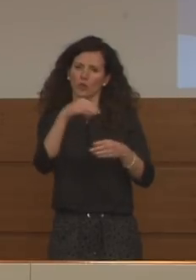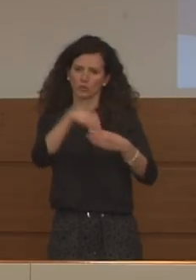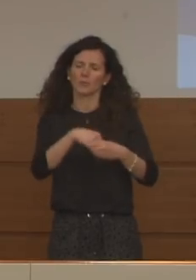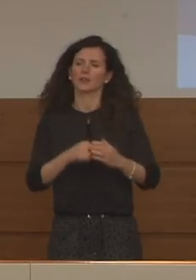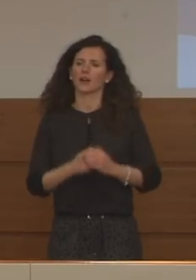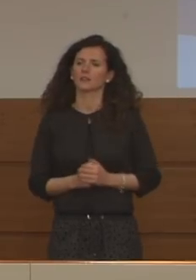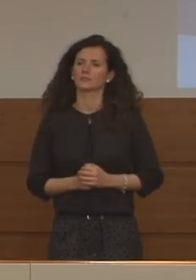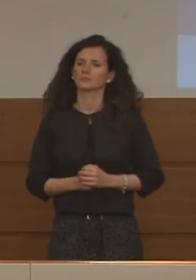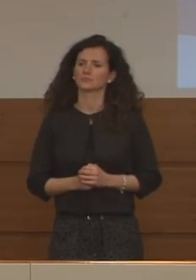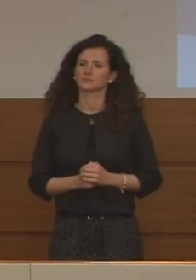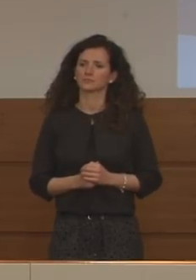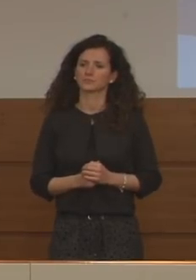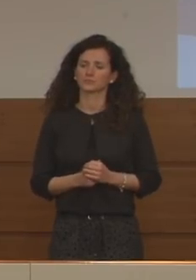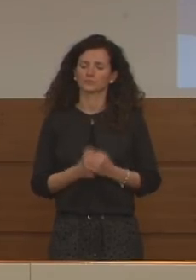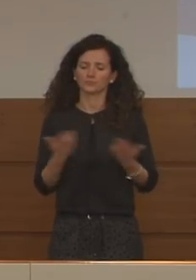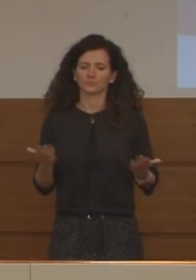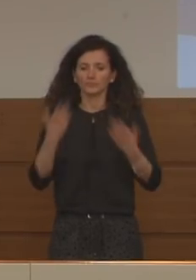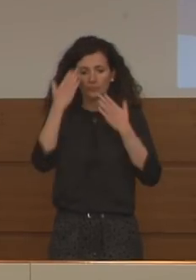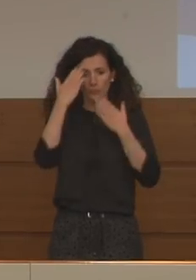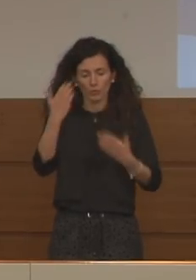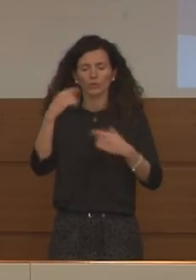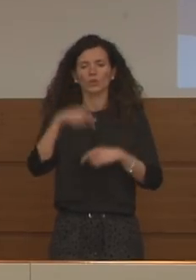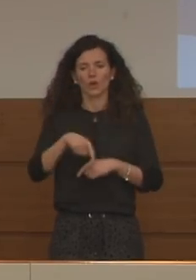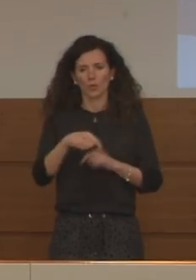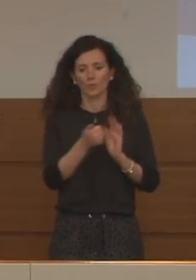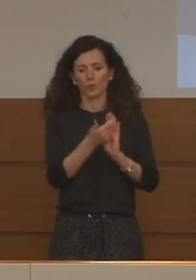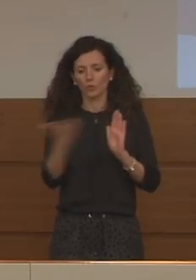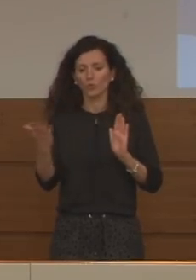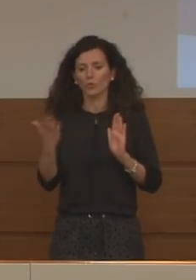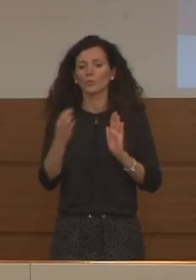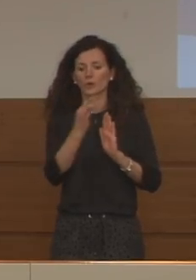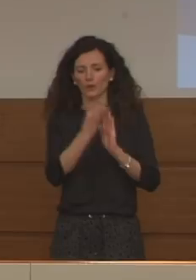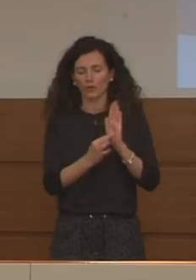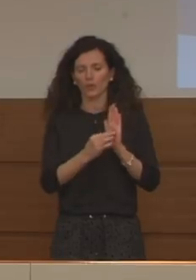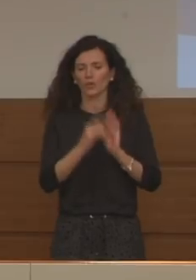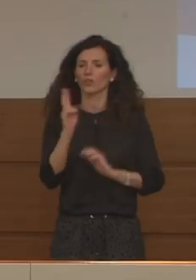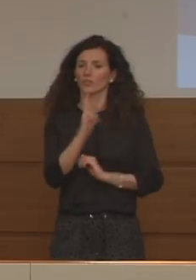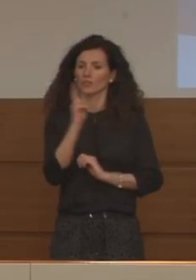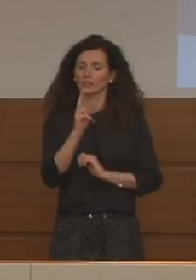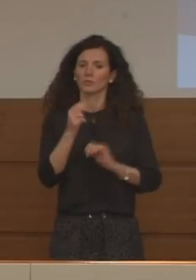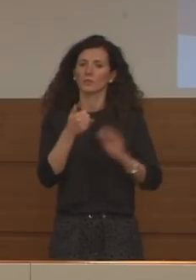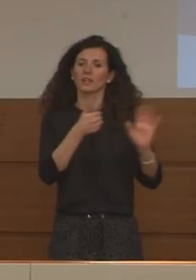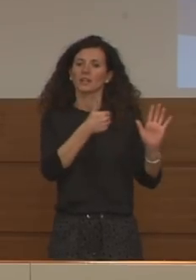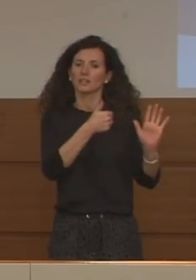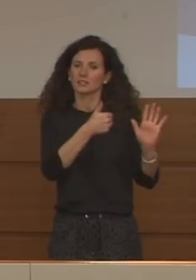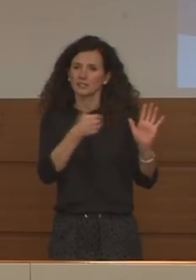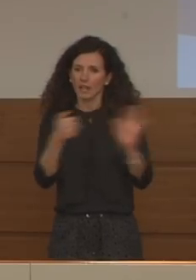Purtroppo oggi registriamo anche il numero delle vittime, di 602 nuovi